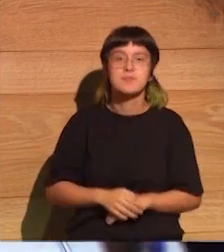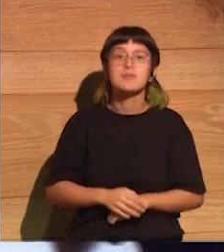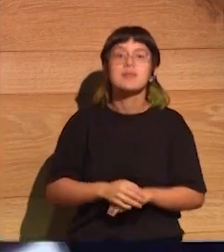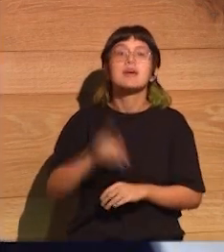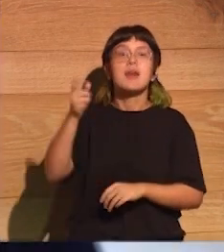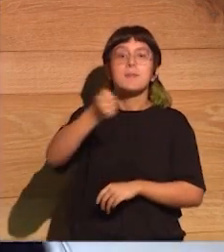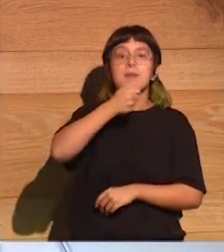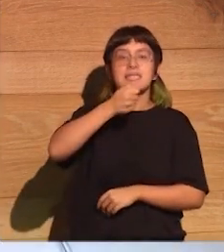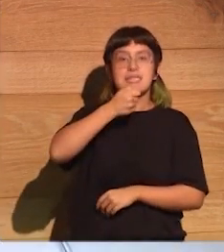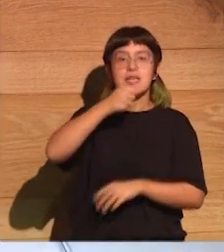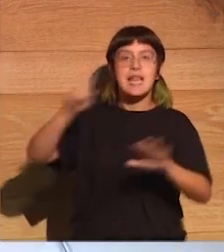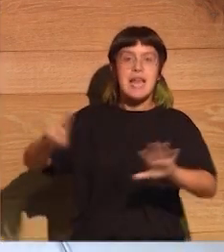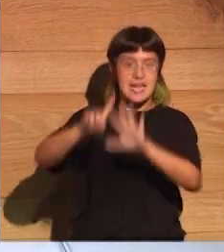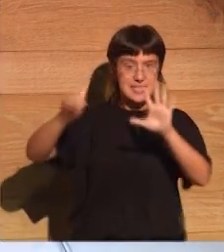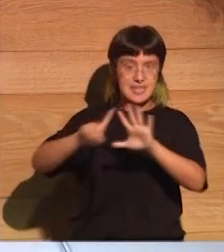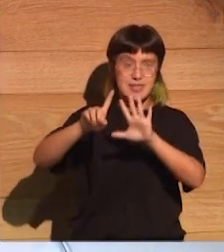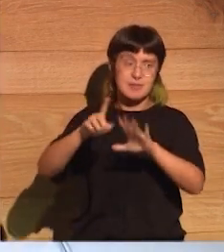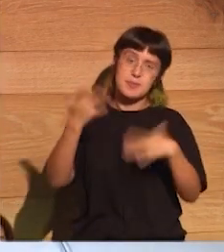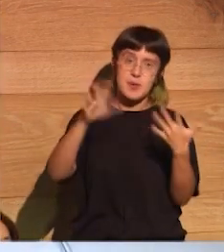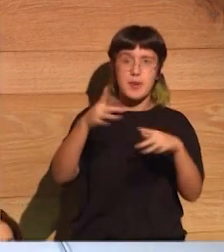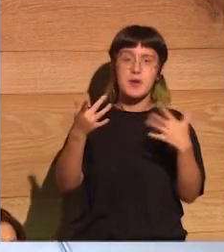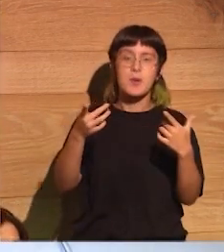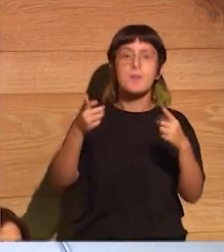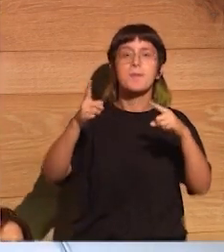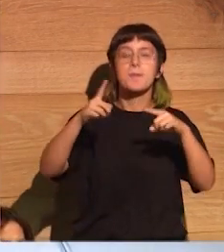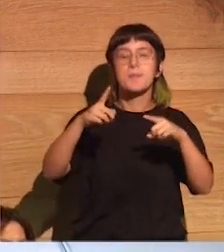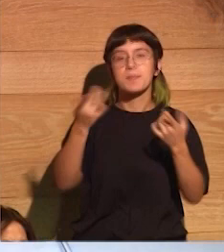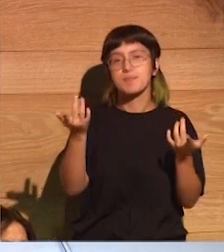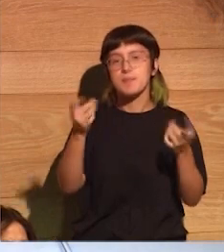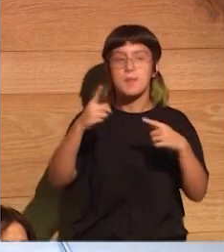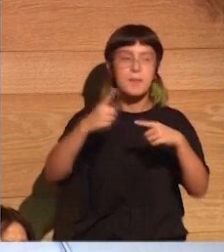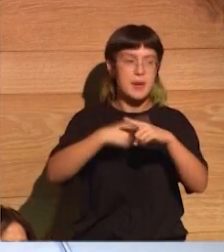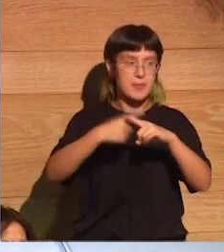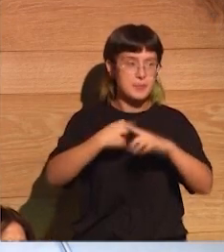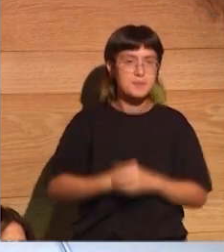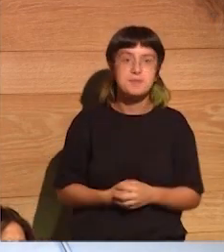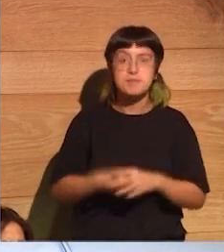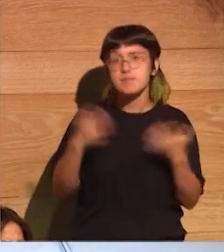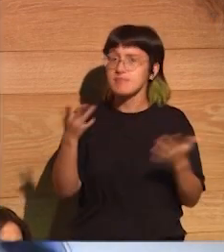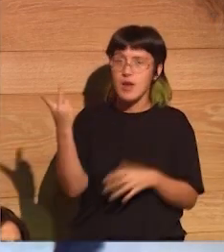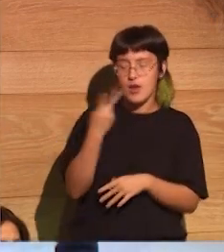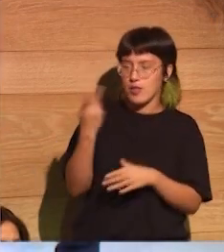podemos decir que además primas de profesión. competencia y amigas y vecinas que estamos bajo el mismo grupo, Atresmedia ahí también